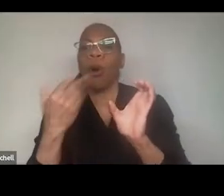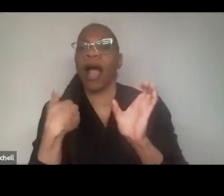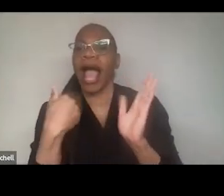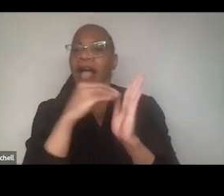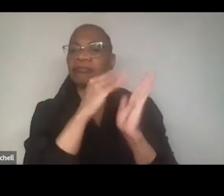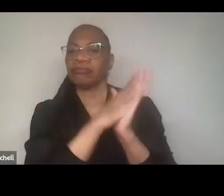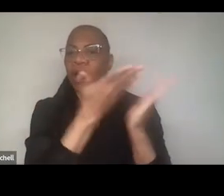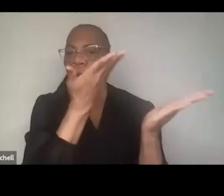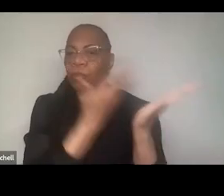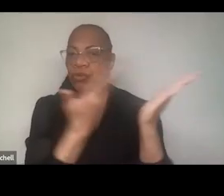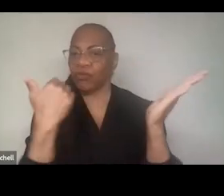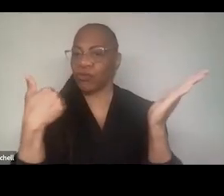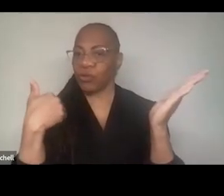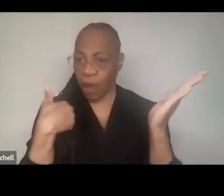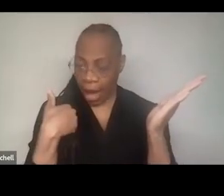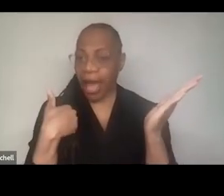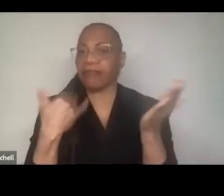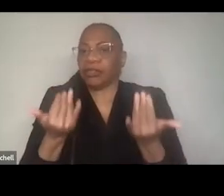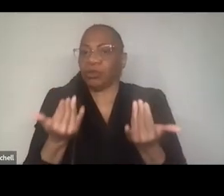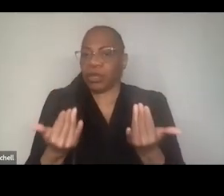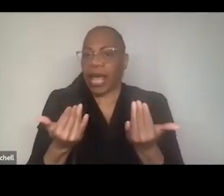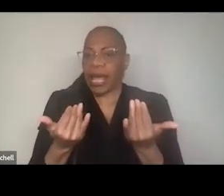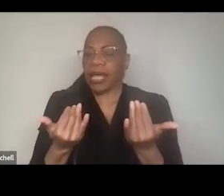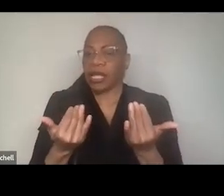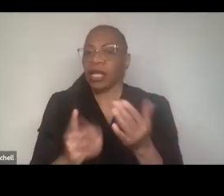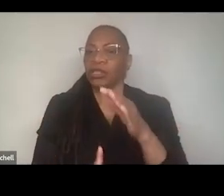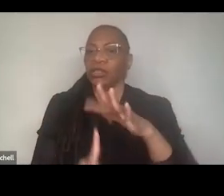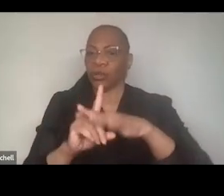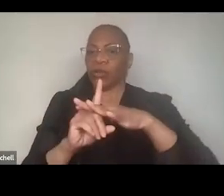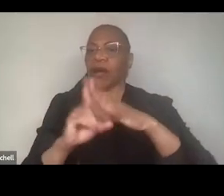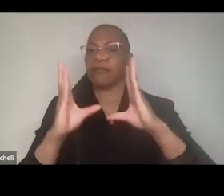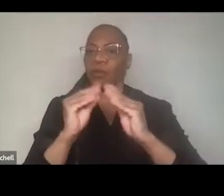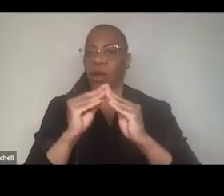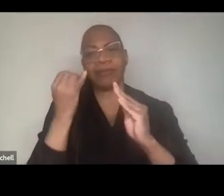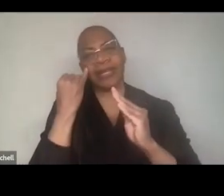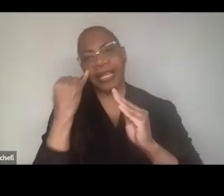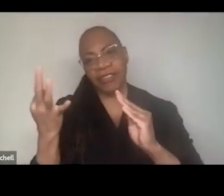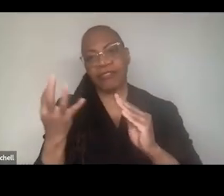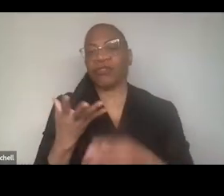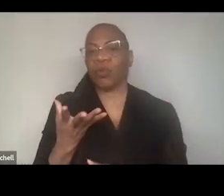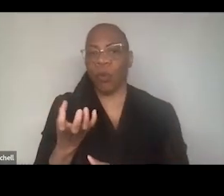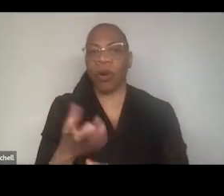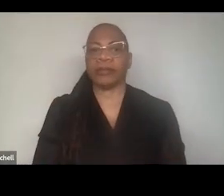También tenemos eso disponible, si les gustaría tenerlo. Entonces, para mejorar la accesibilidad,